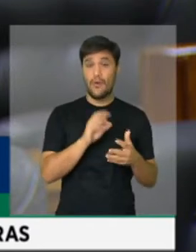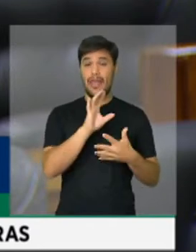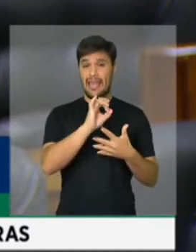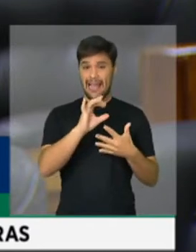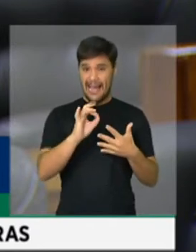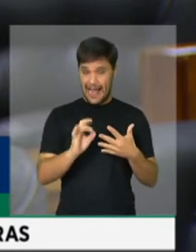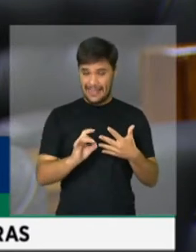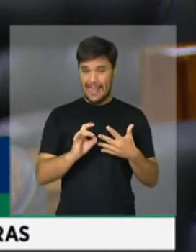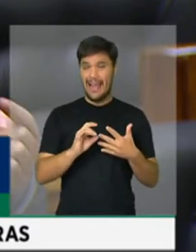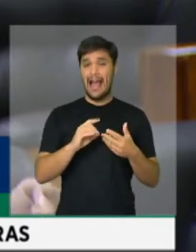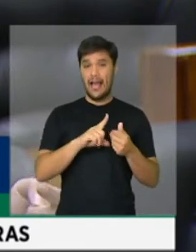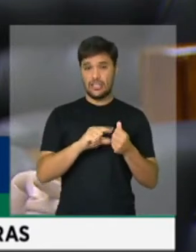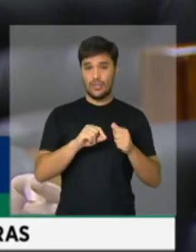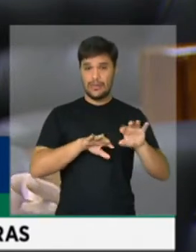DELIBERAÇÃO DO PLENÁRIO OS REQUERIMENTOS NÃO